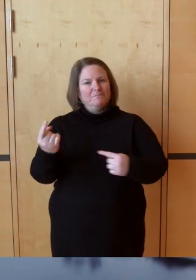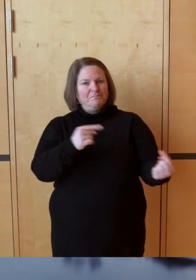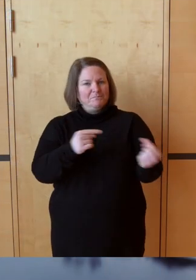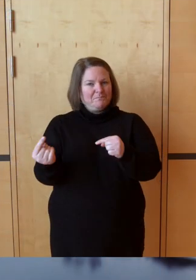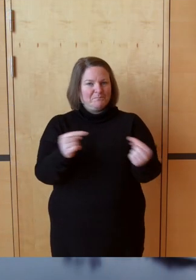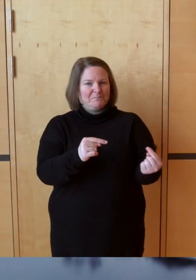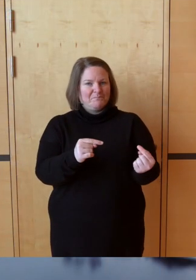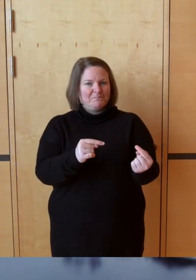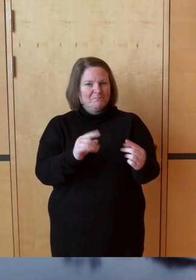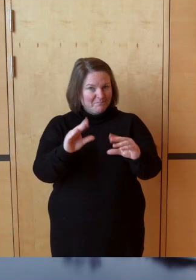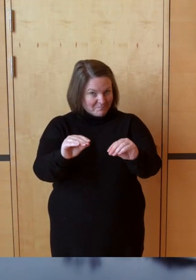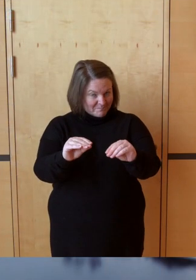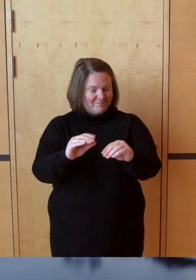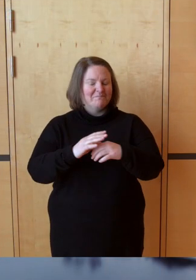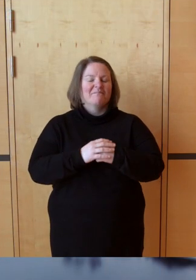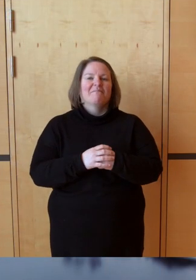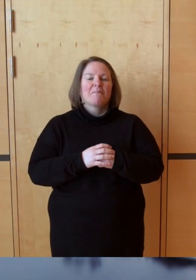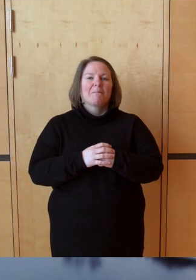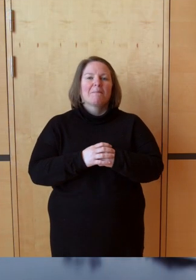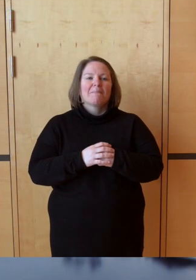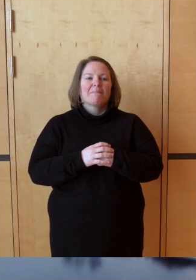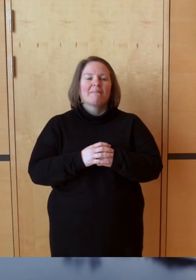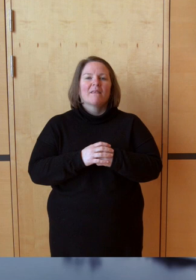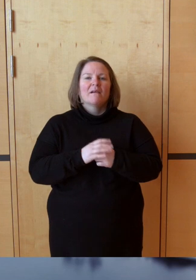Sa jag då det var ju roligt till sekreterare